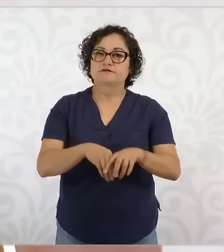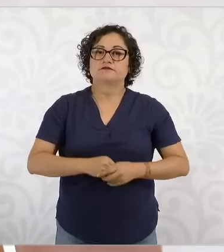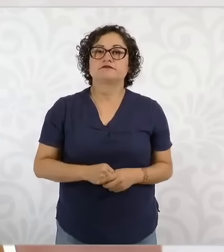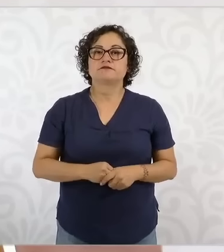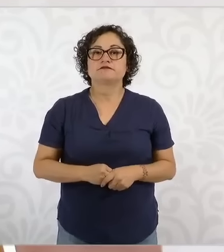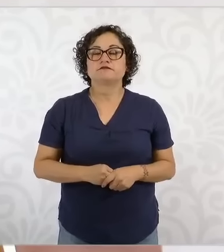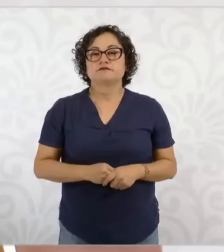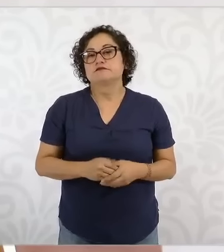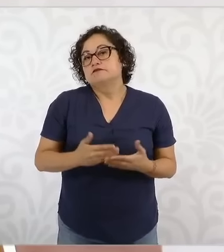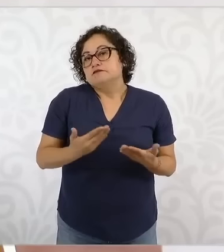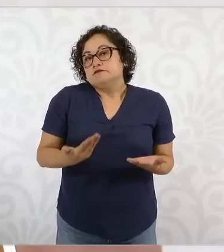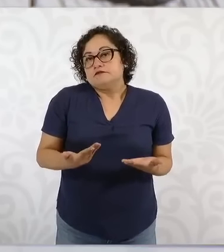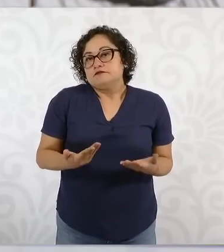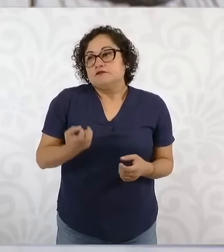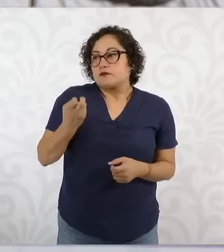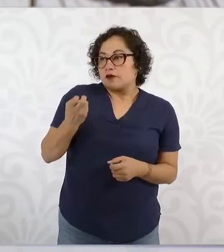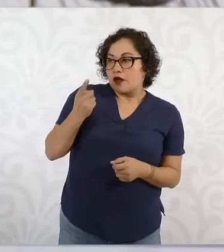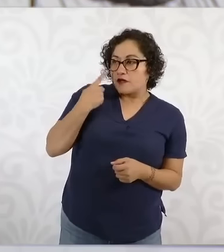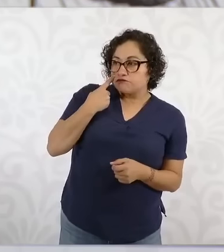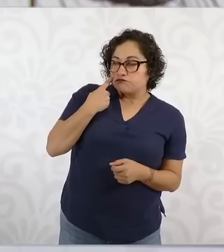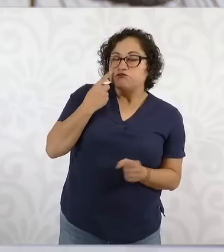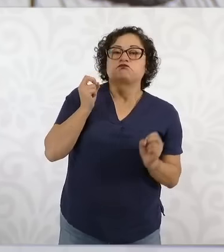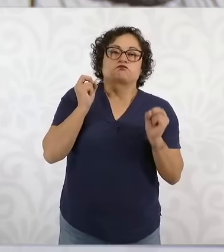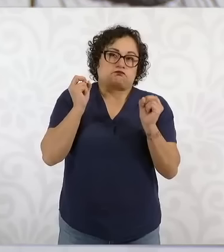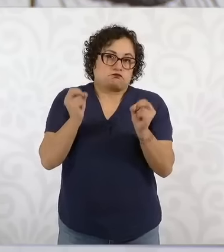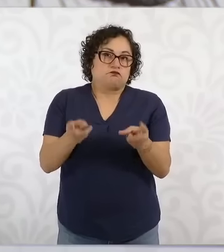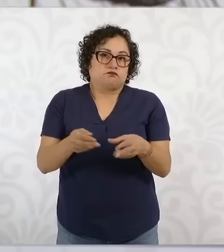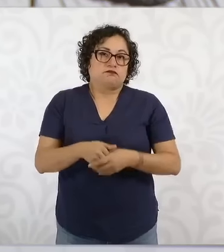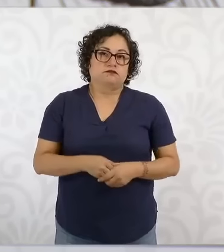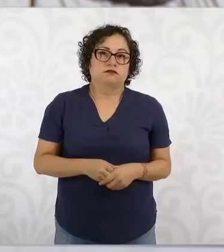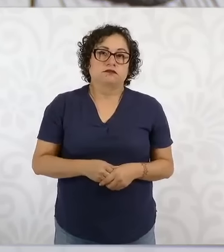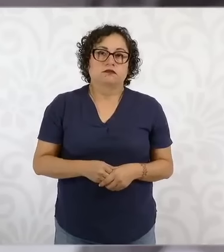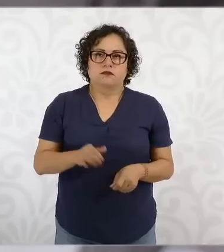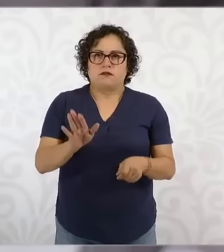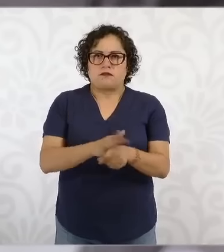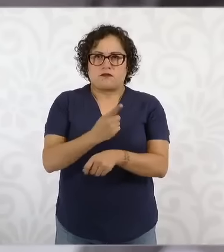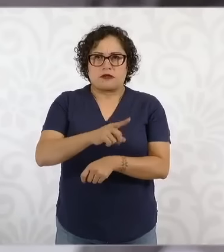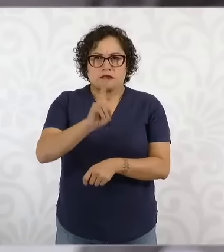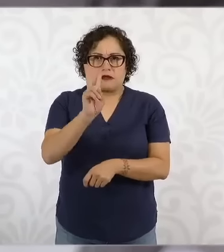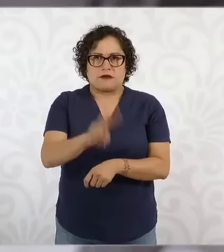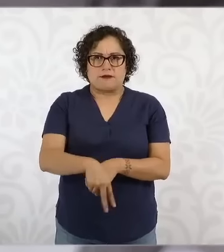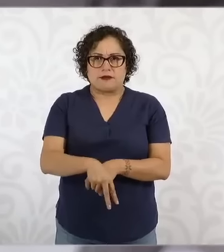y eso nosotros lo tomamos en cuenta porque incluso lo criticaron allá a él por eso.